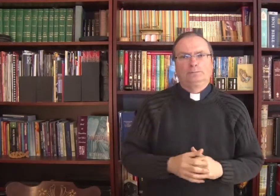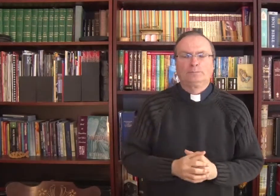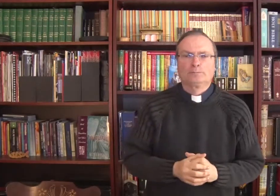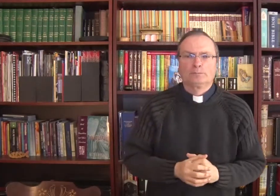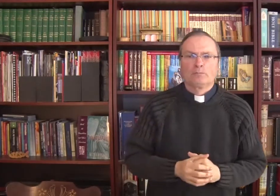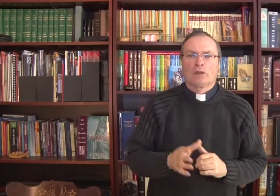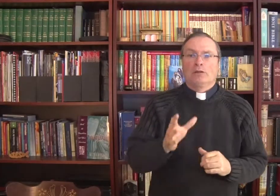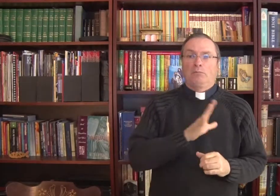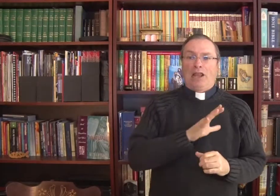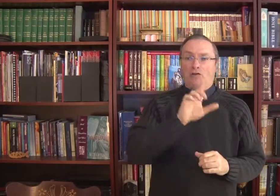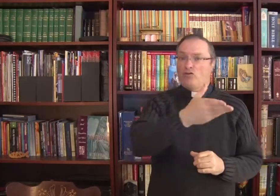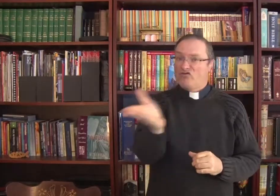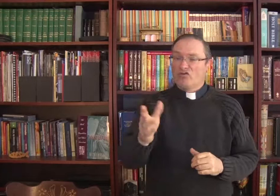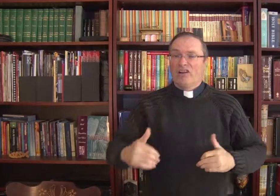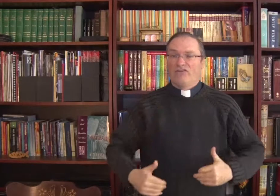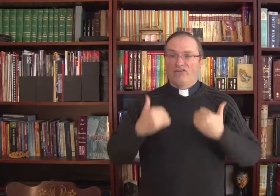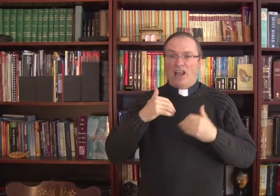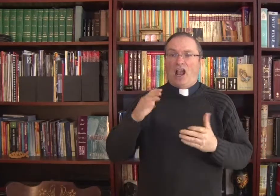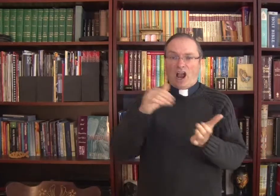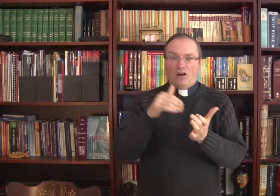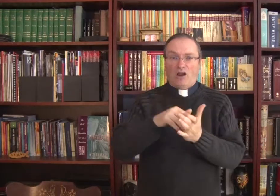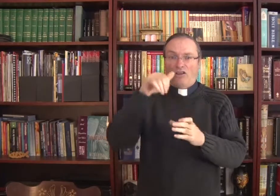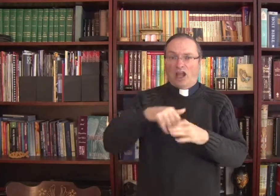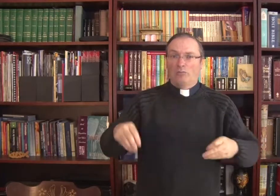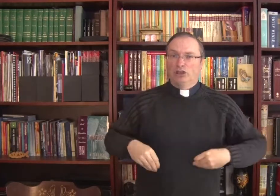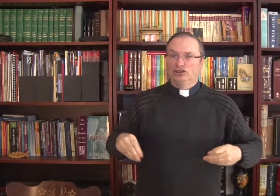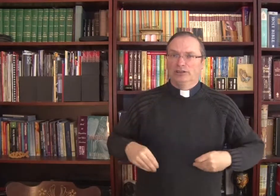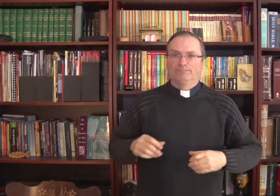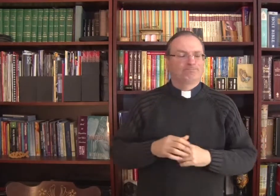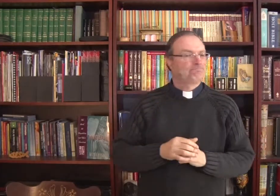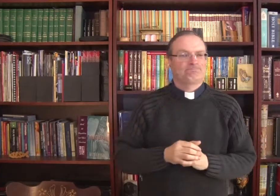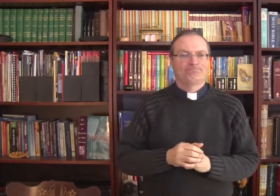mais que vous vivez encore dans le péché.